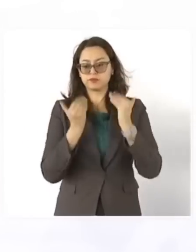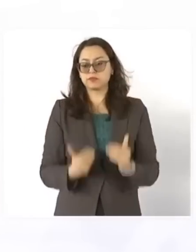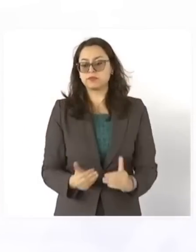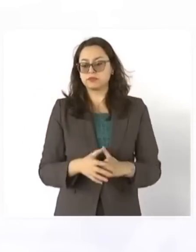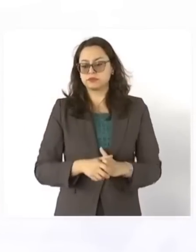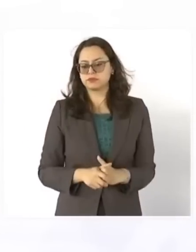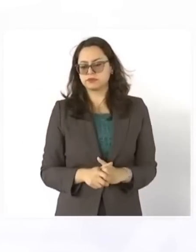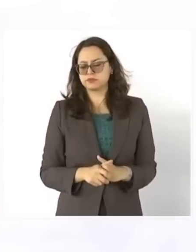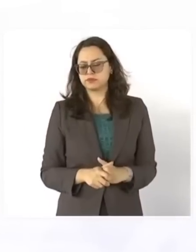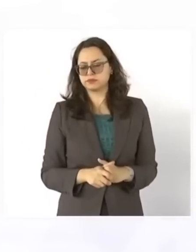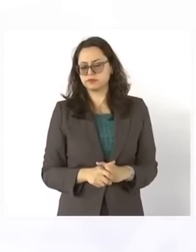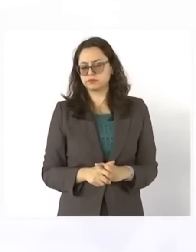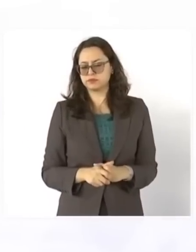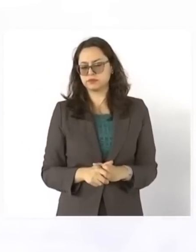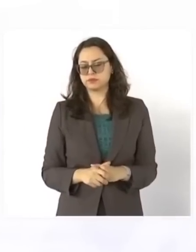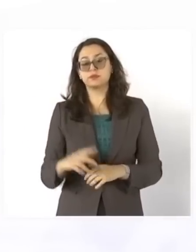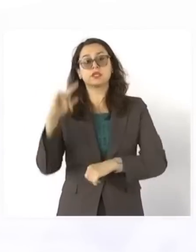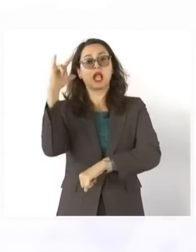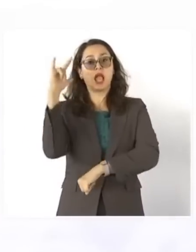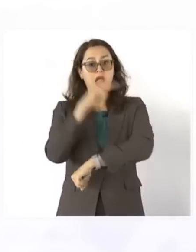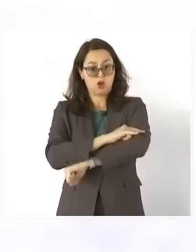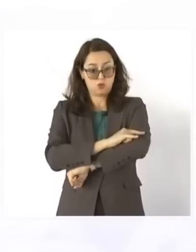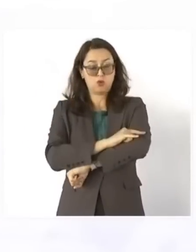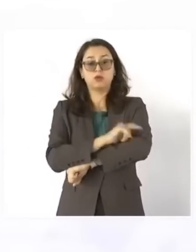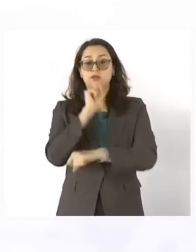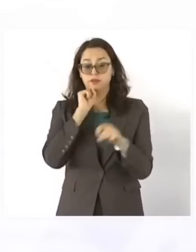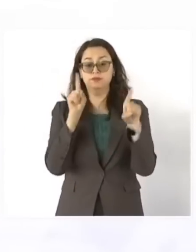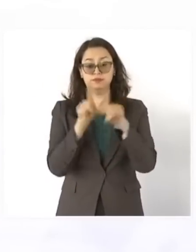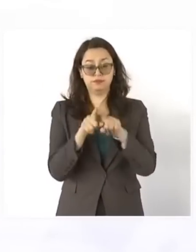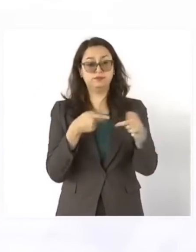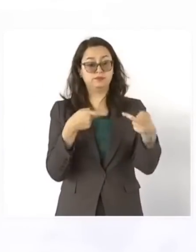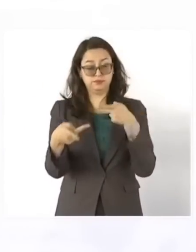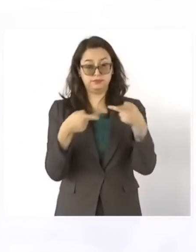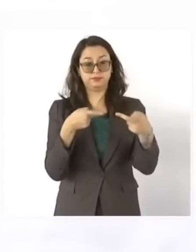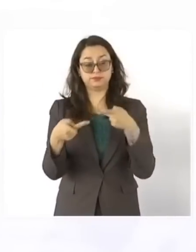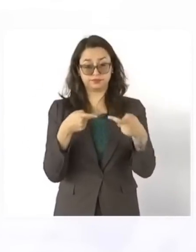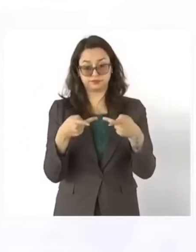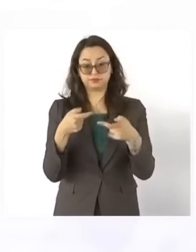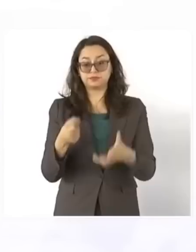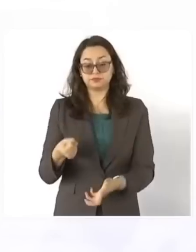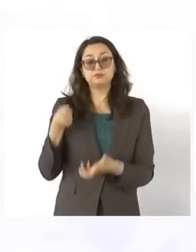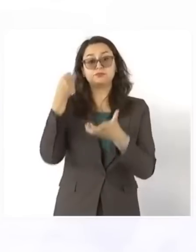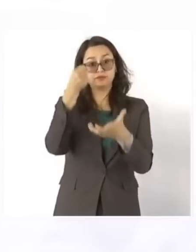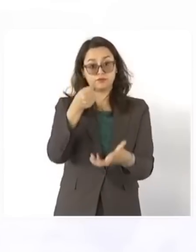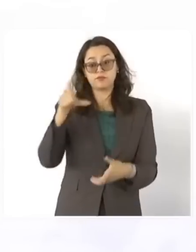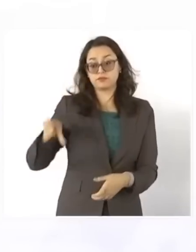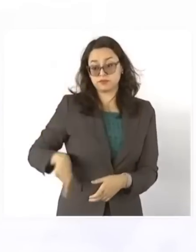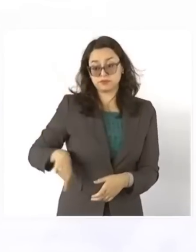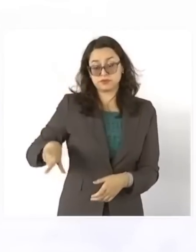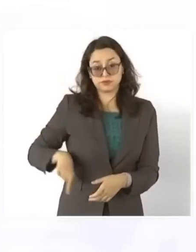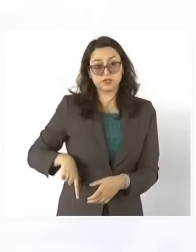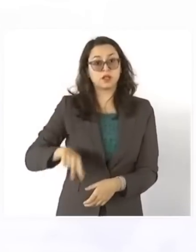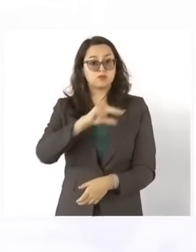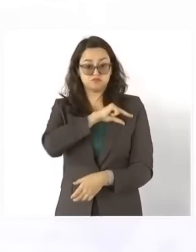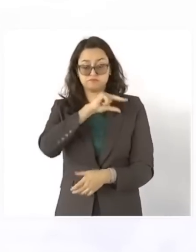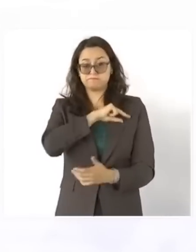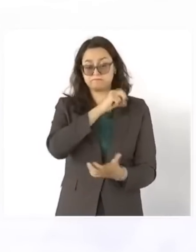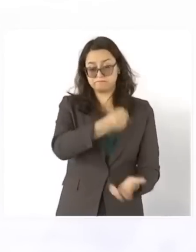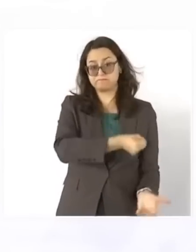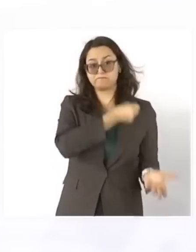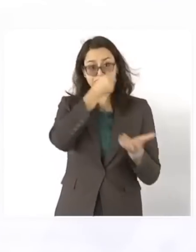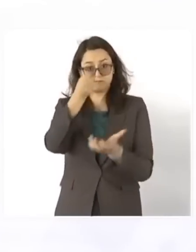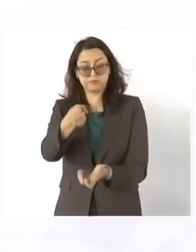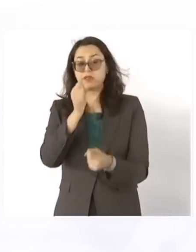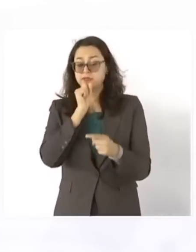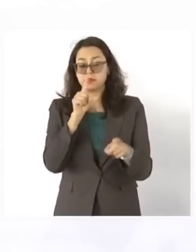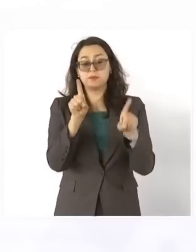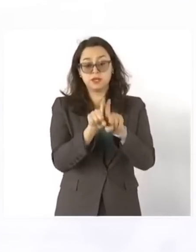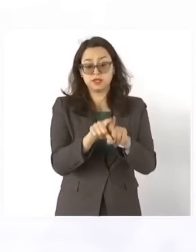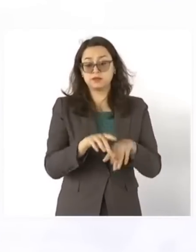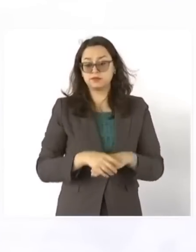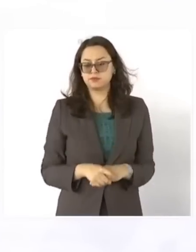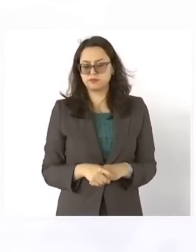un plan para aeropuertos en hay también inversión pública y una parte de inversión privada adelante